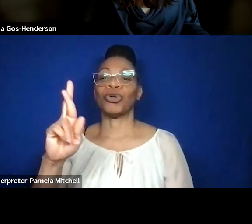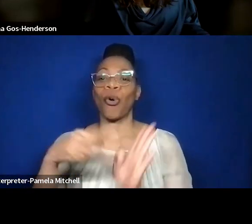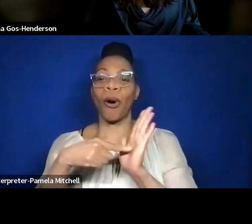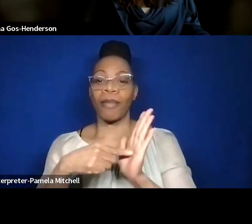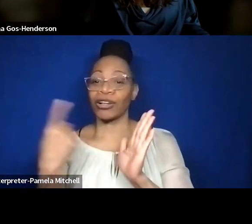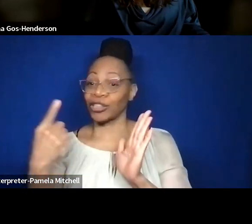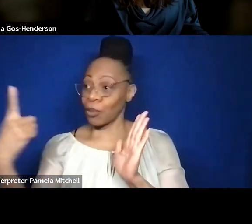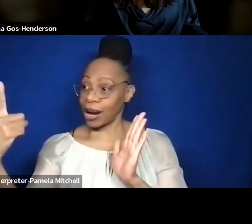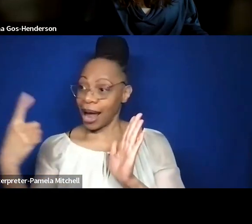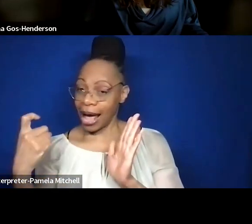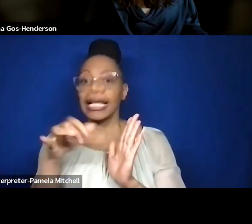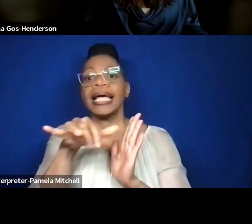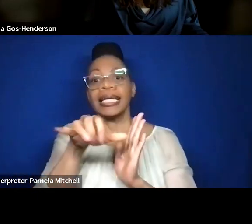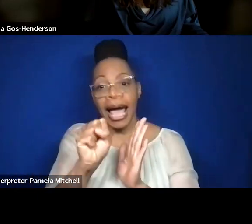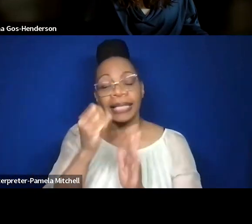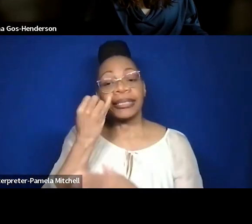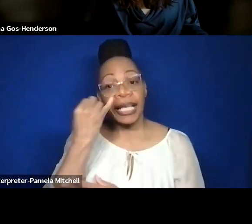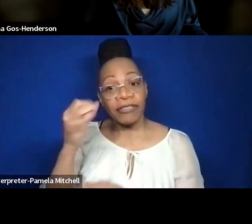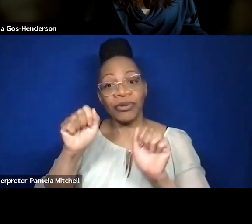pero si puedes usarlo, genial...